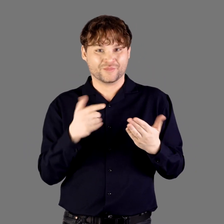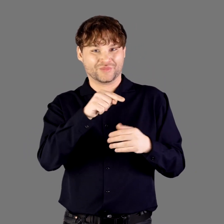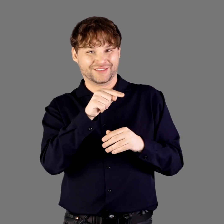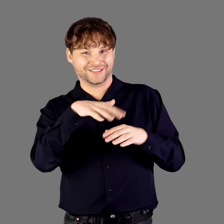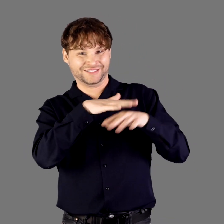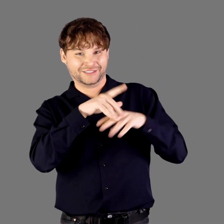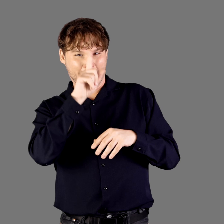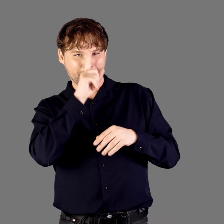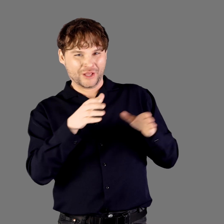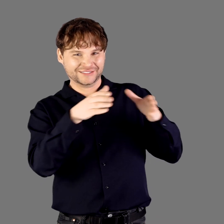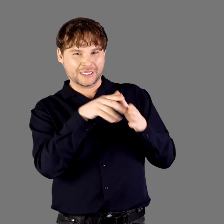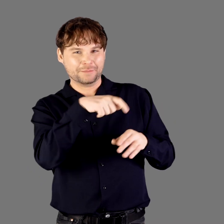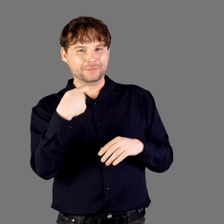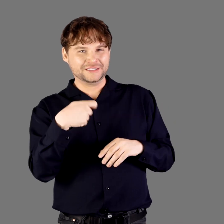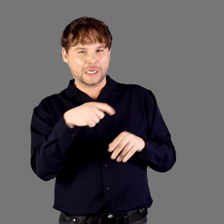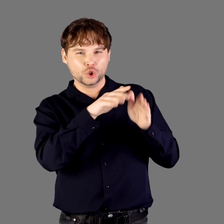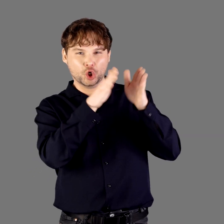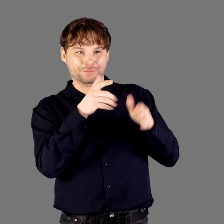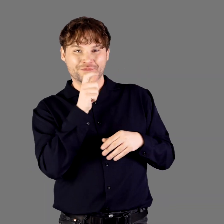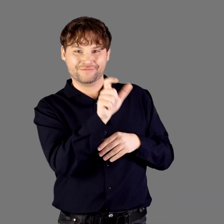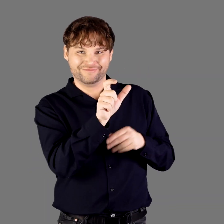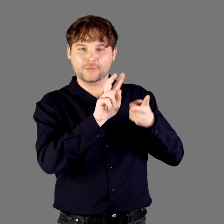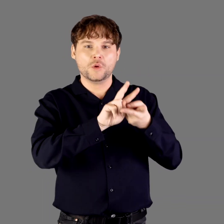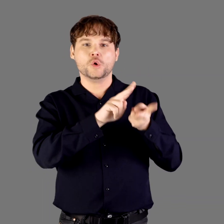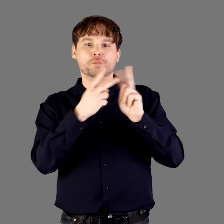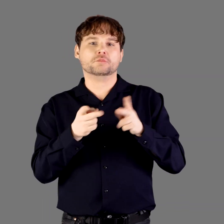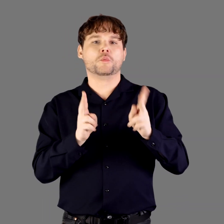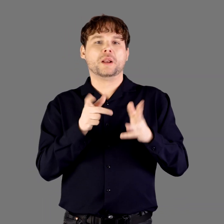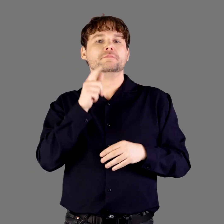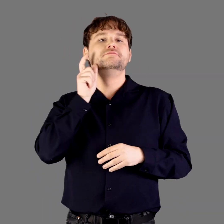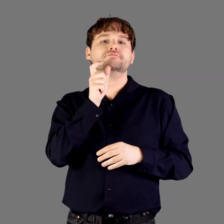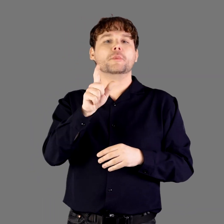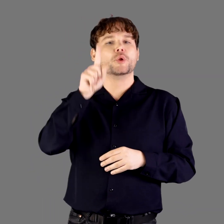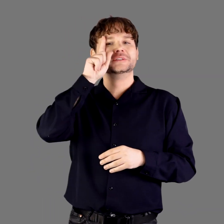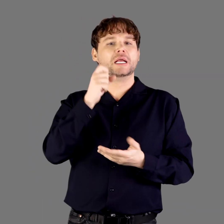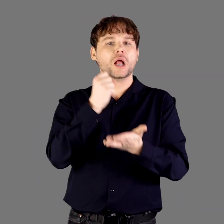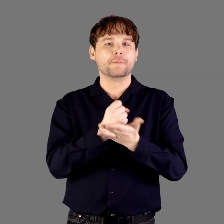wurde das Lichtenberger Polizeipräsidium zum Polizeiamt